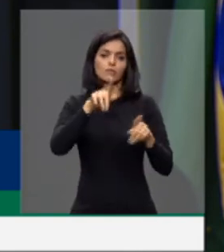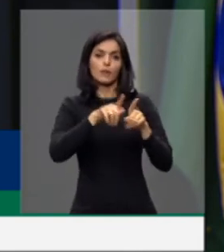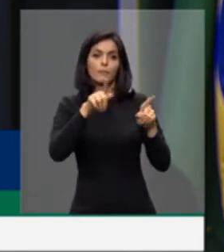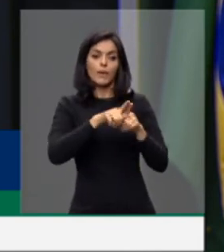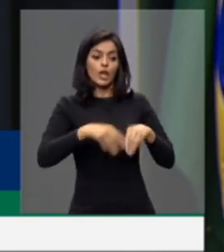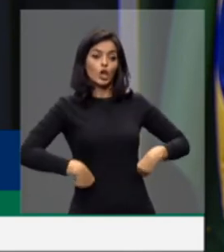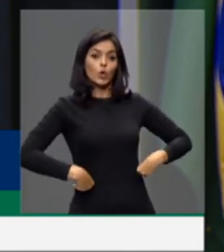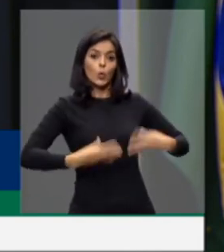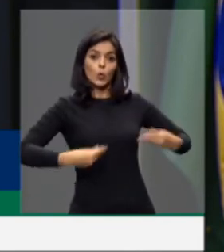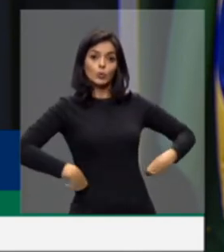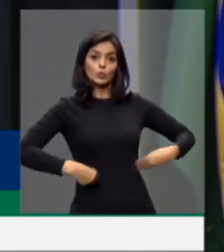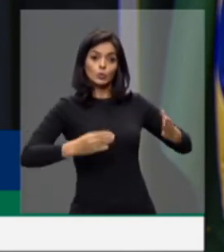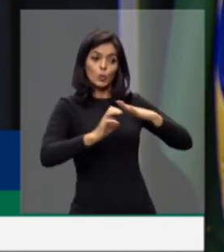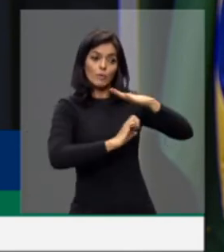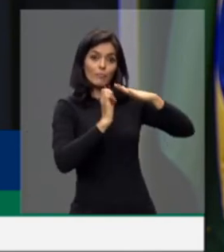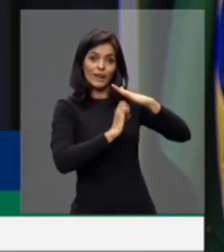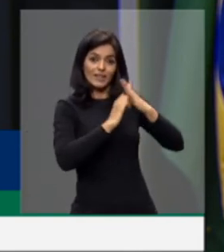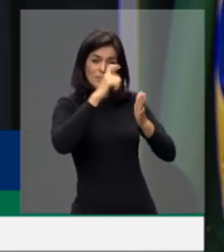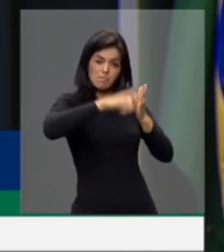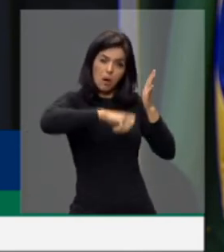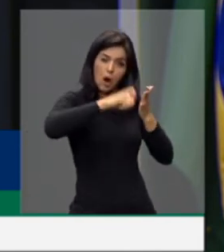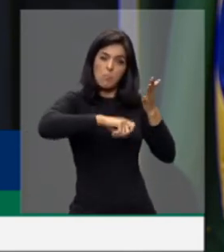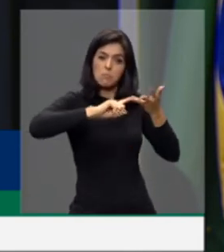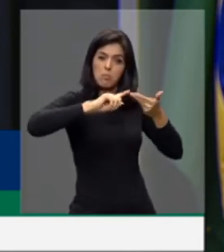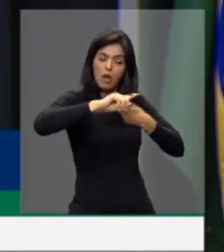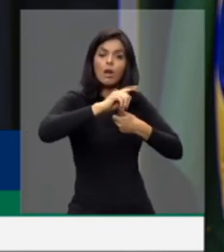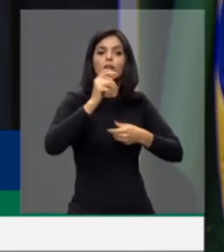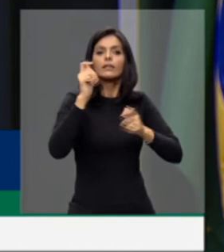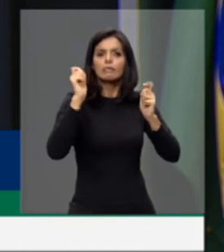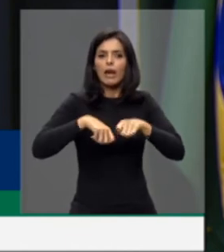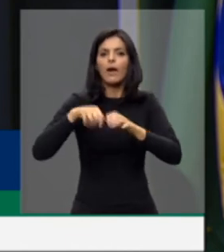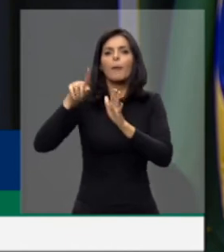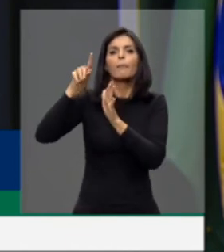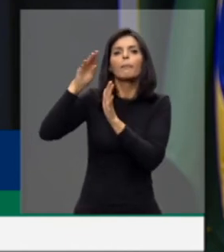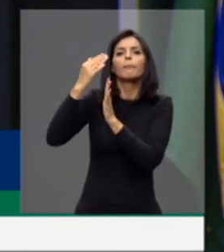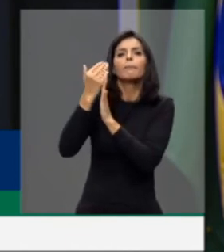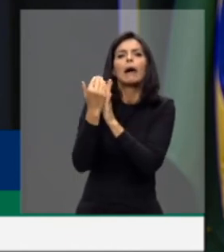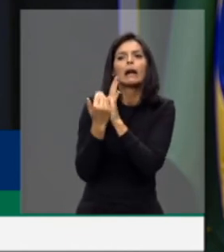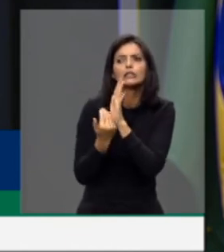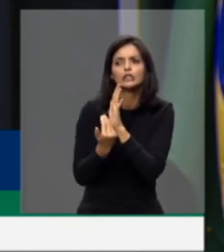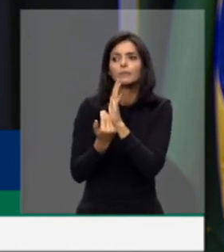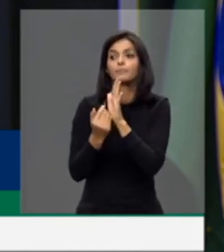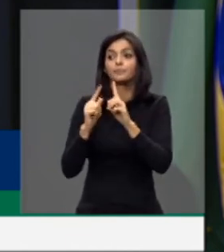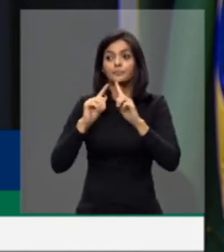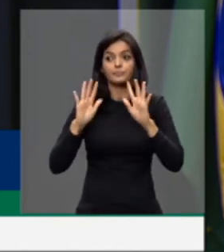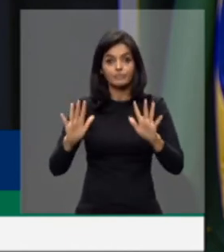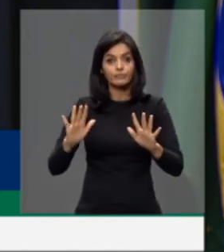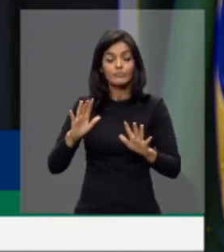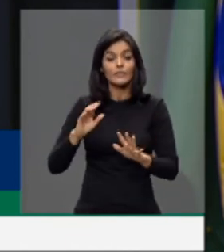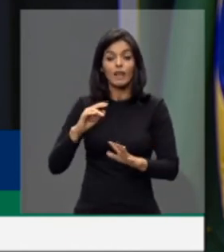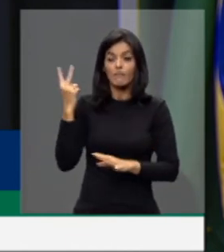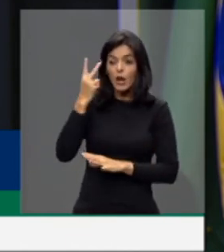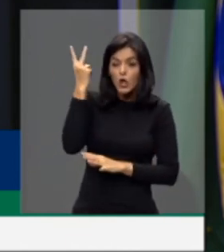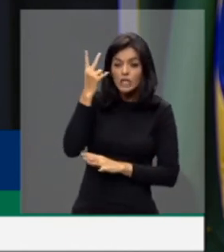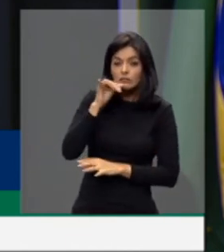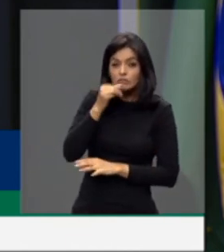PAÍS, PARA A GERAÇÃO DE EMPREGOS, PARA O DESENVOLVIMENTO REGIONAL, PARA A REDUÇÃO DOS CUSTOS DAS NOSSAS EMPRESAS. ENTÃO, EU NÃO TENHO CONVICÇÃO QUE SE